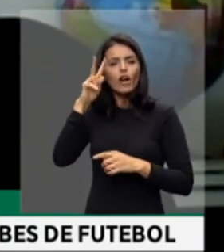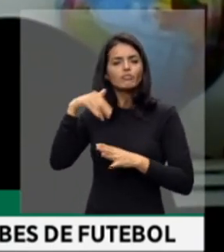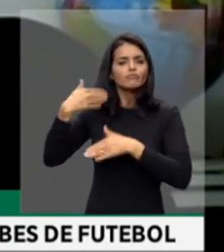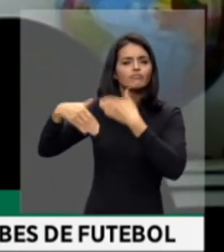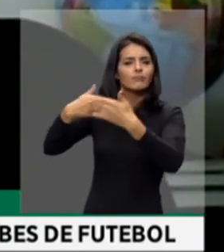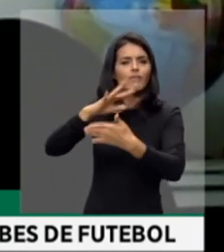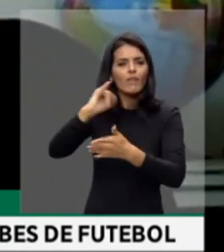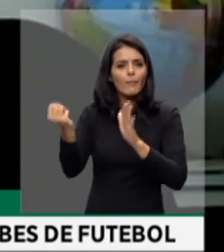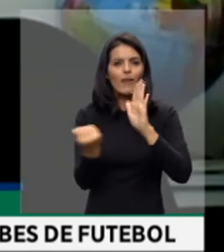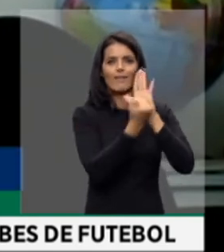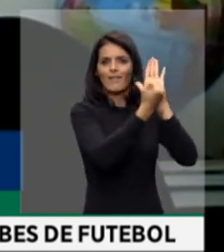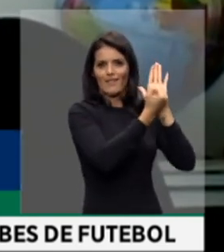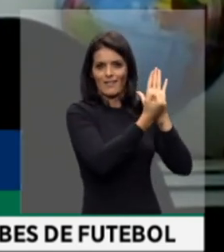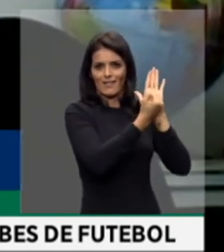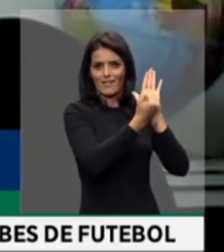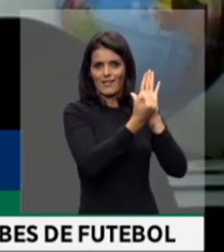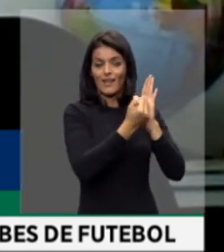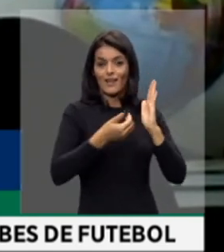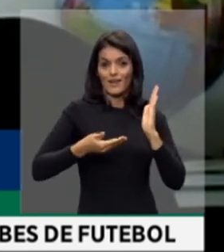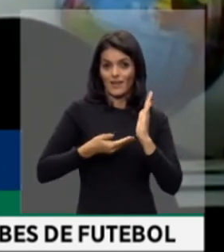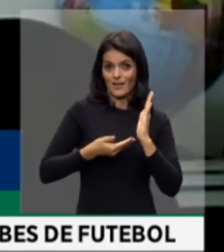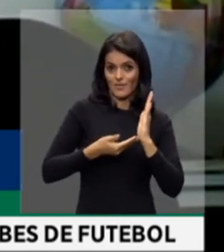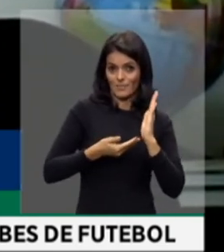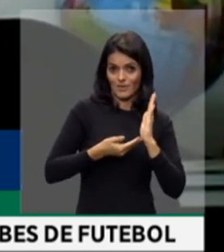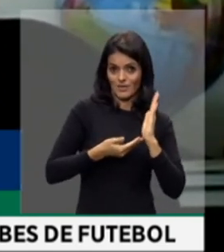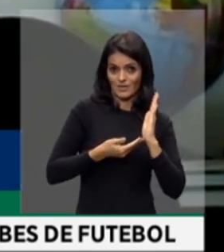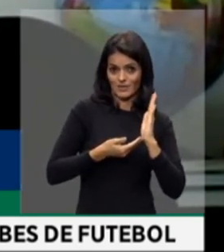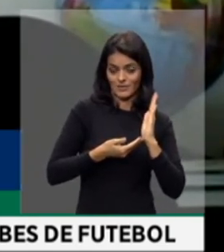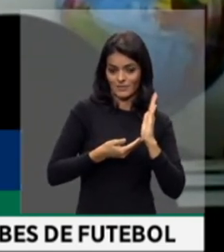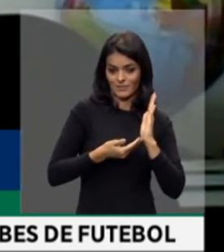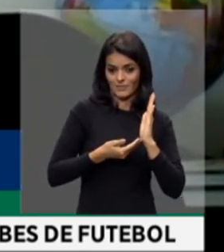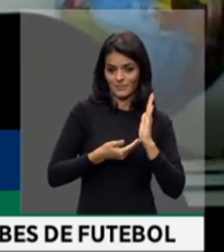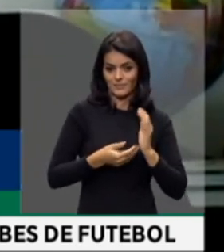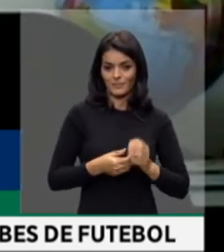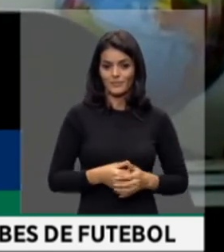INICIATIVA, PARA QUE A GENTE POSSA ACOMPANHAR... ESSE DESTAQUE, VOTANDO COM O